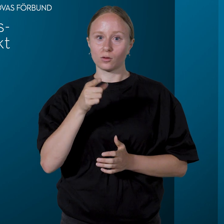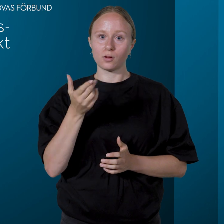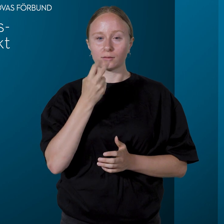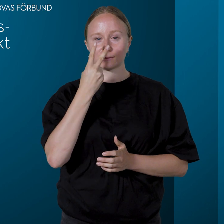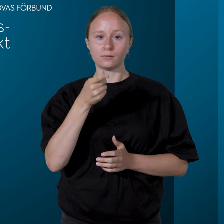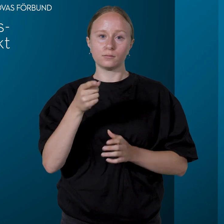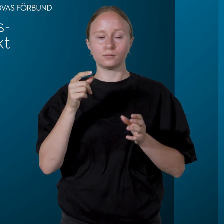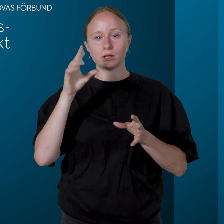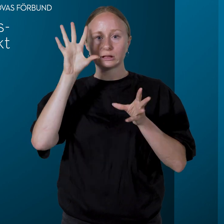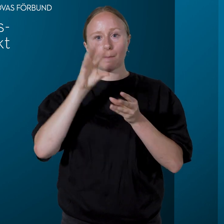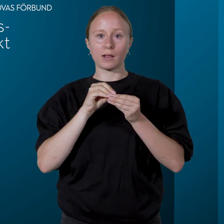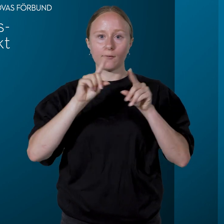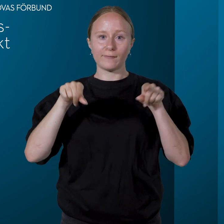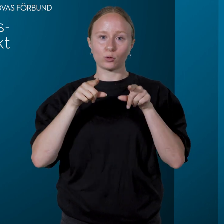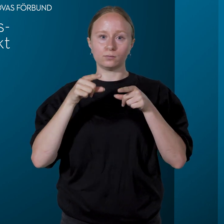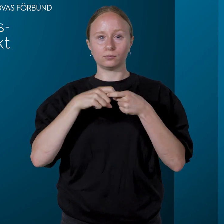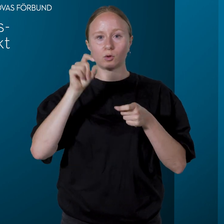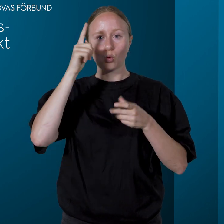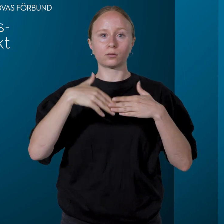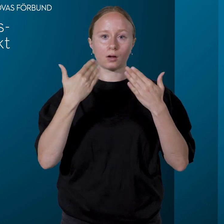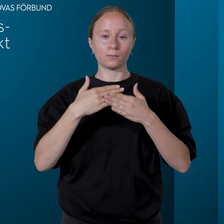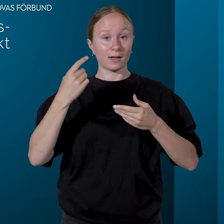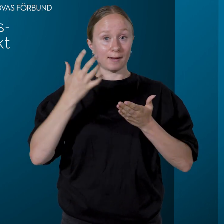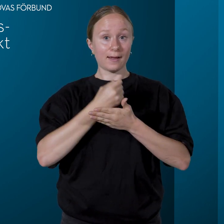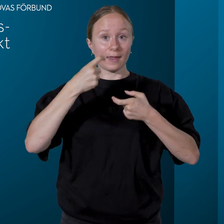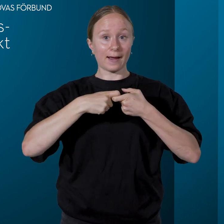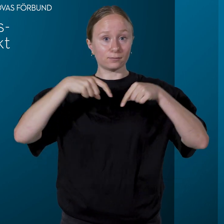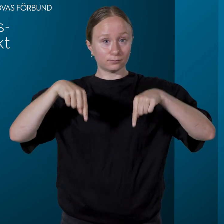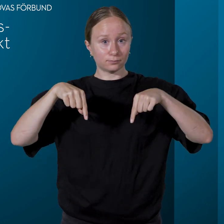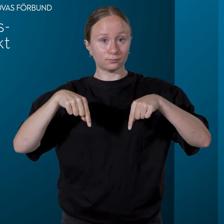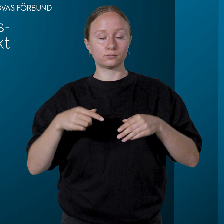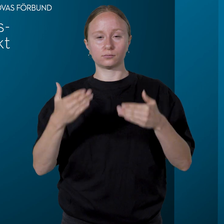Du kan se en sammanfattningsvideo från kulturdagarna via länken nedan.